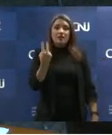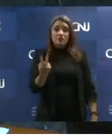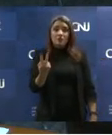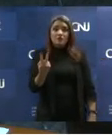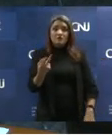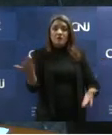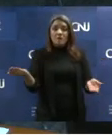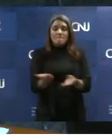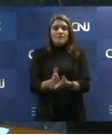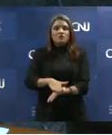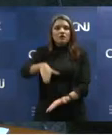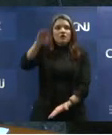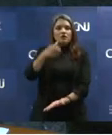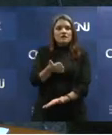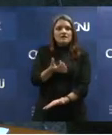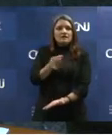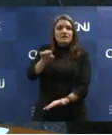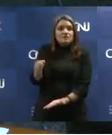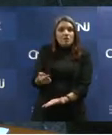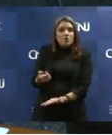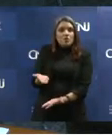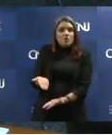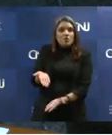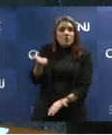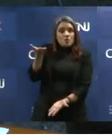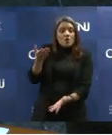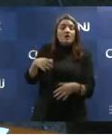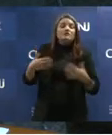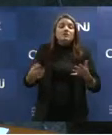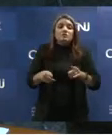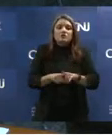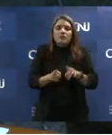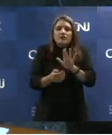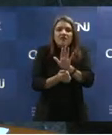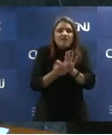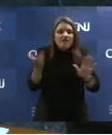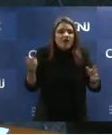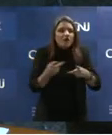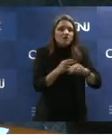Além disso, há uma série de circunstâncias com relação às questões das facções